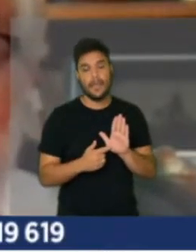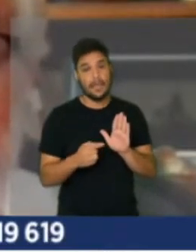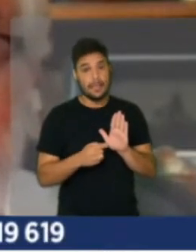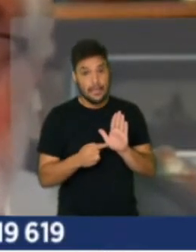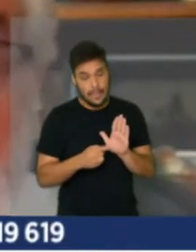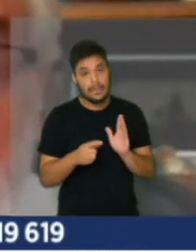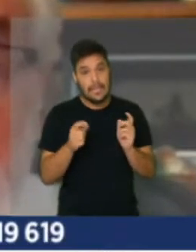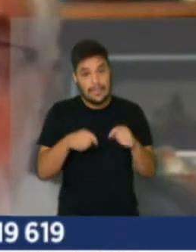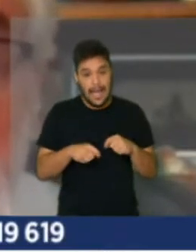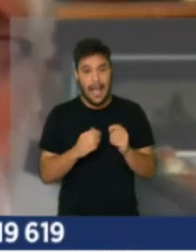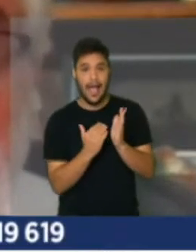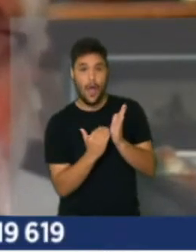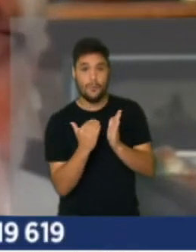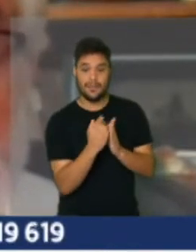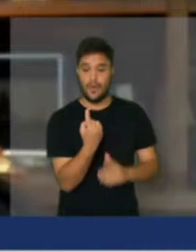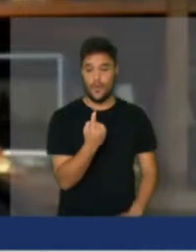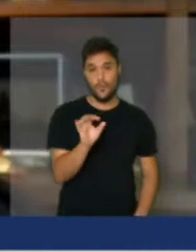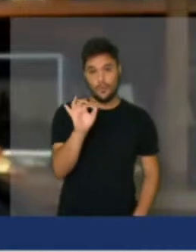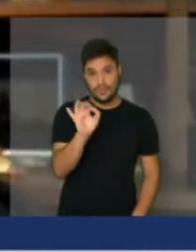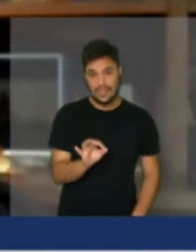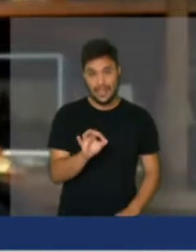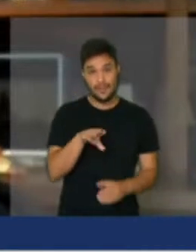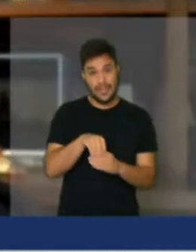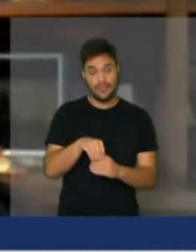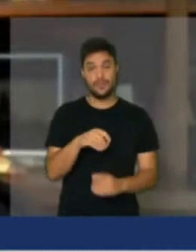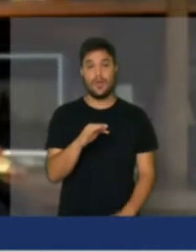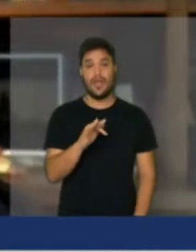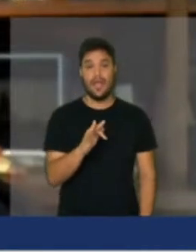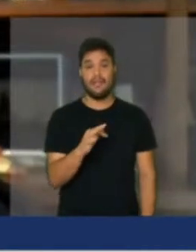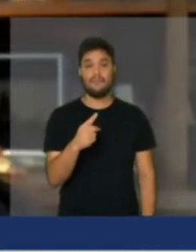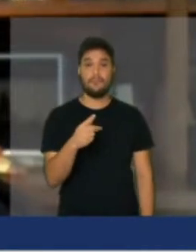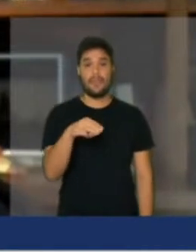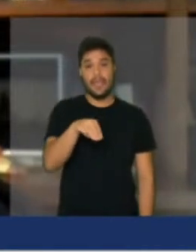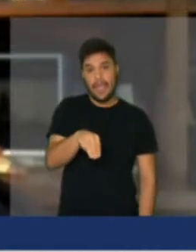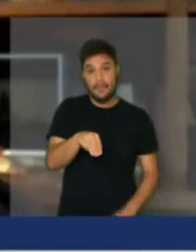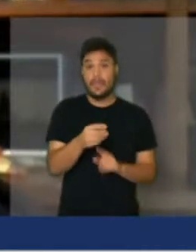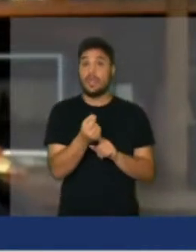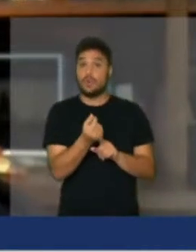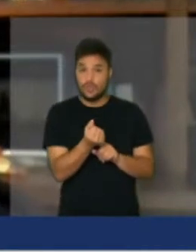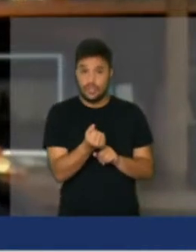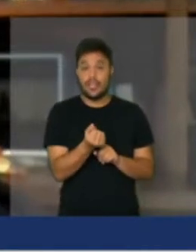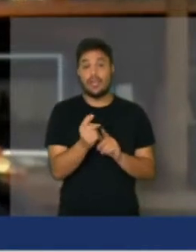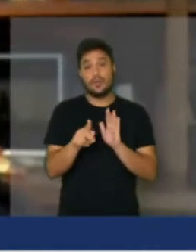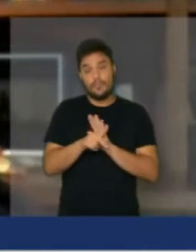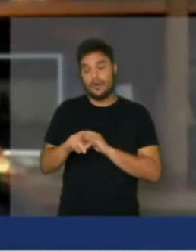ELE SOMA 1% NO FPM DA VERBA QUE VEM DO IMPOSTO DE RENDA E DO IPI E ESSA DESCENTRALIZAÇÃO É